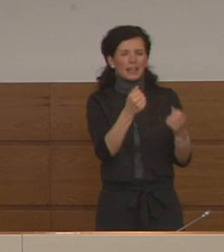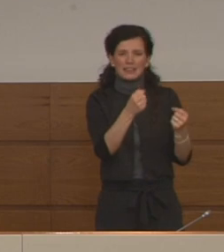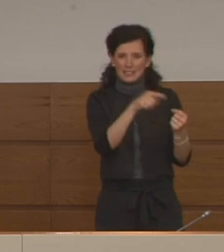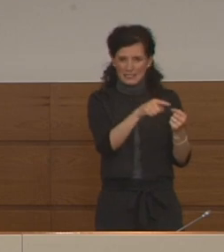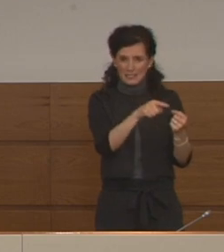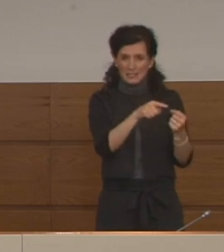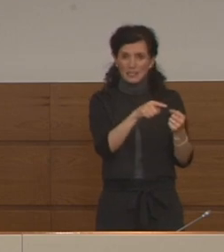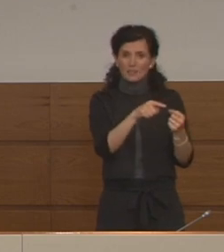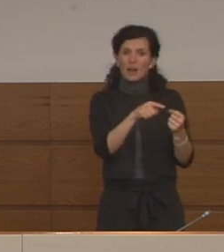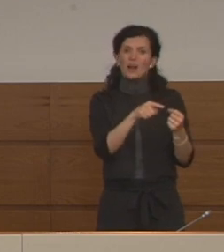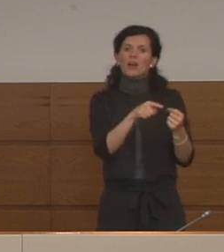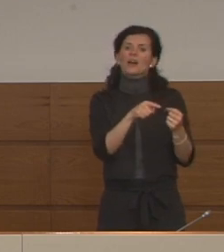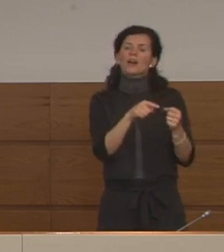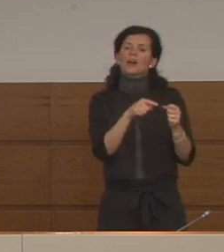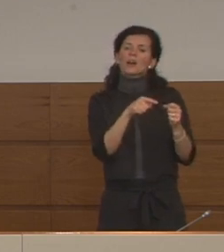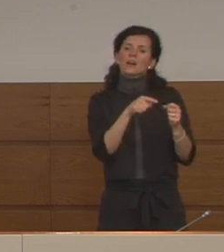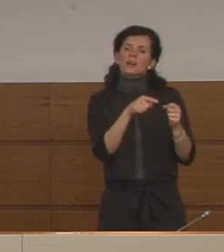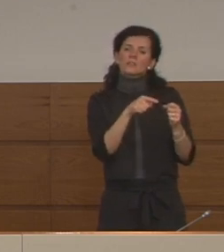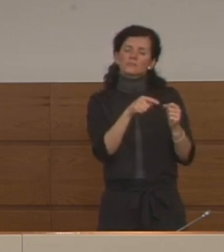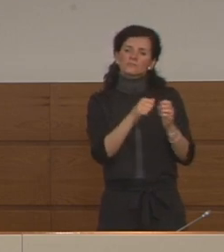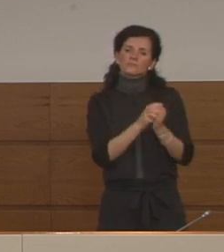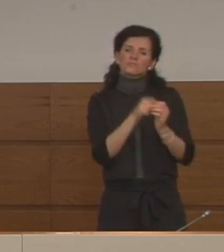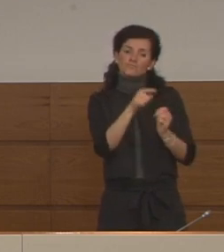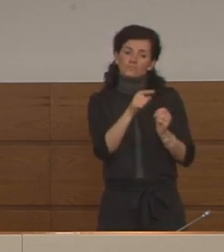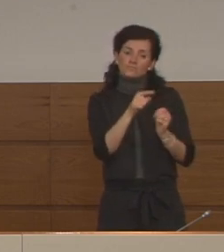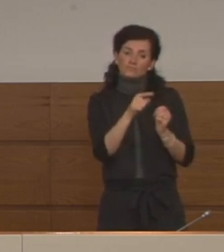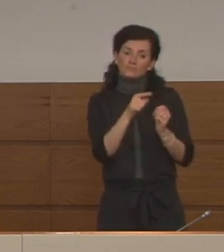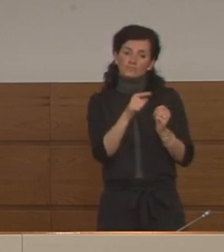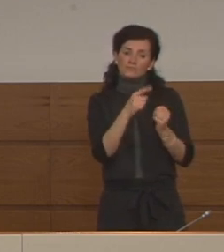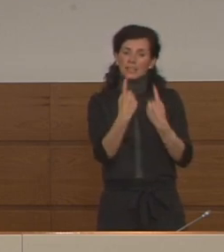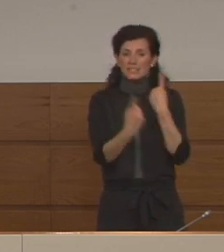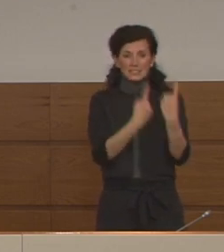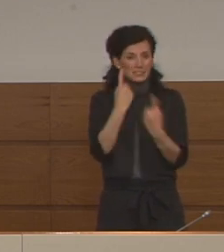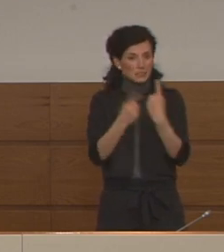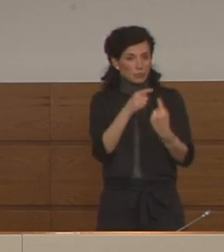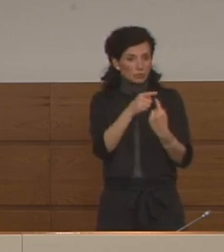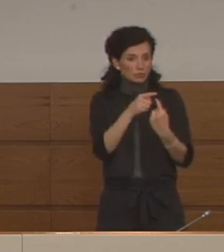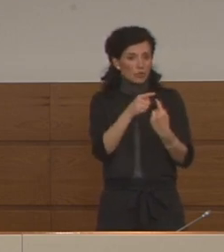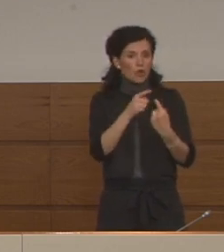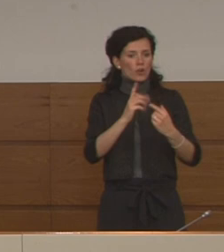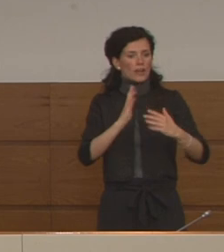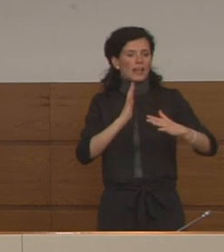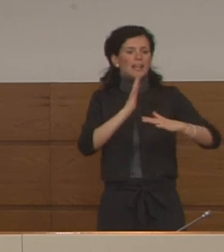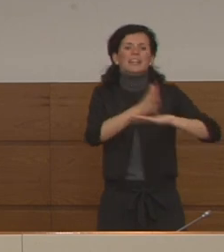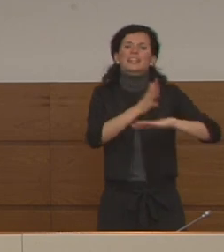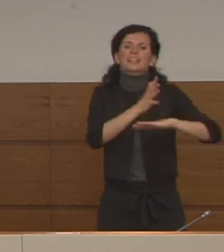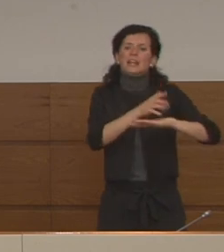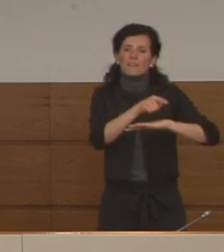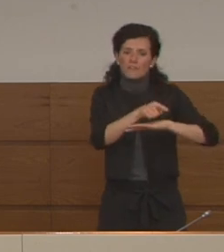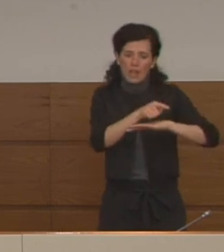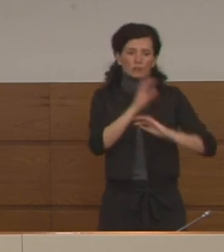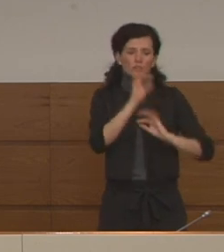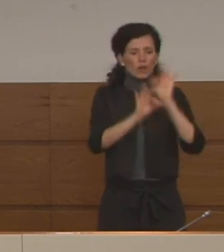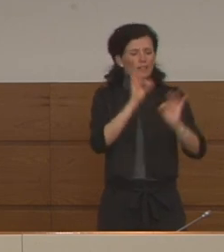E il fatto di aver potuto beneficiare della messa in atto delle terapie e delle